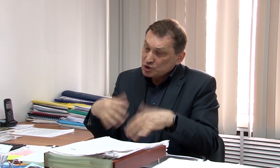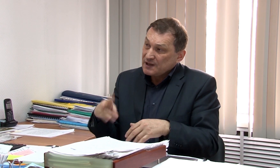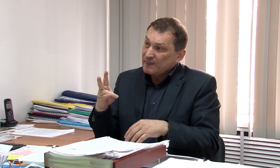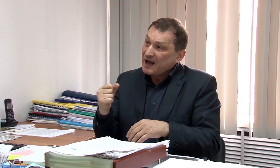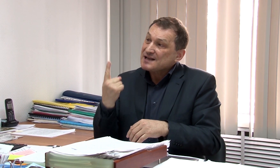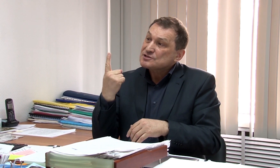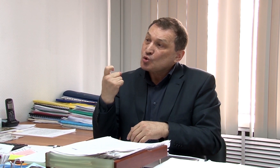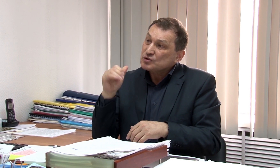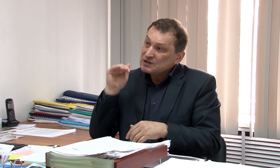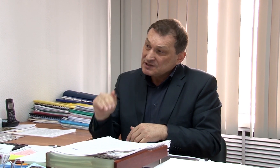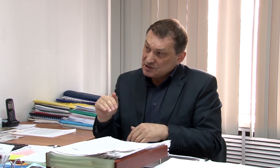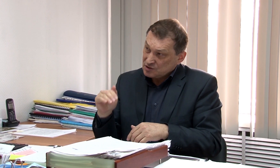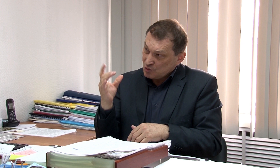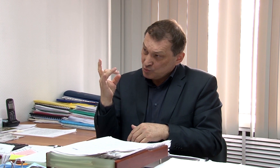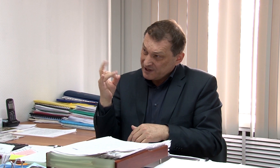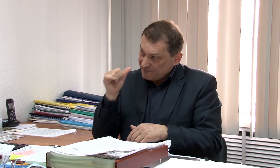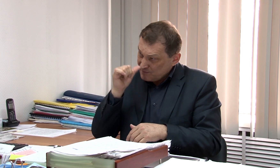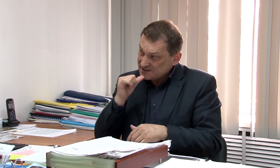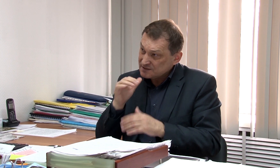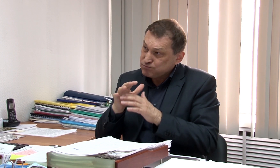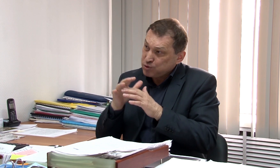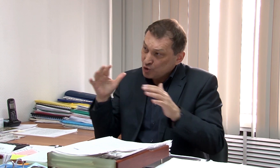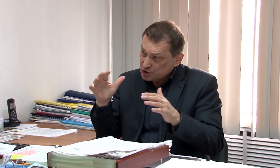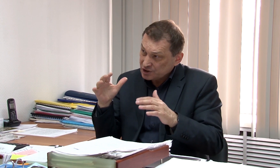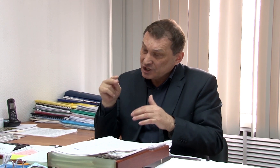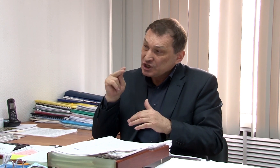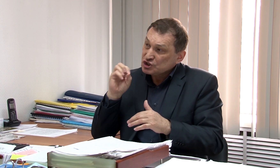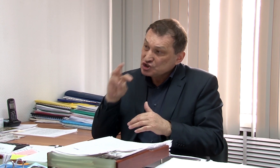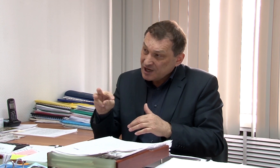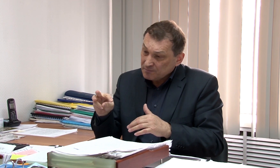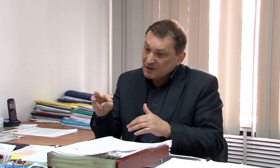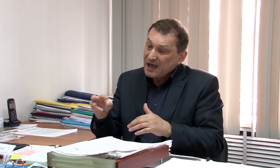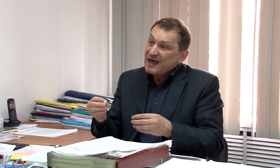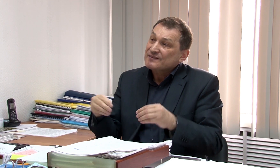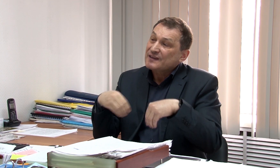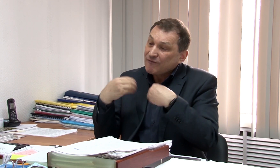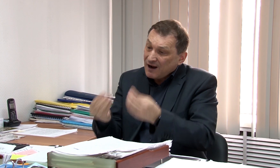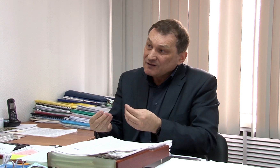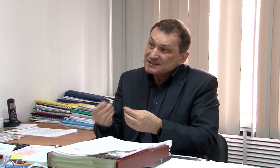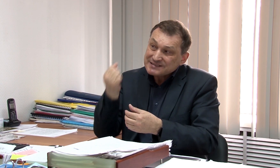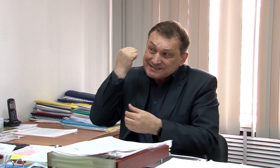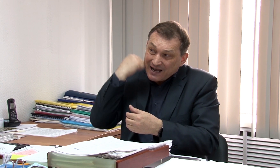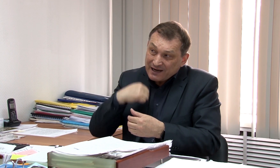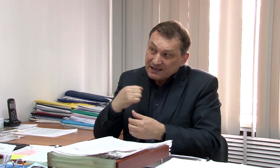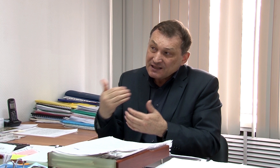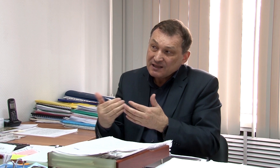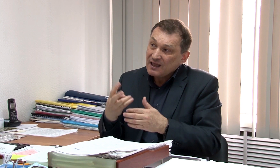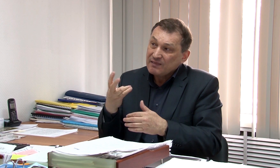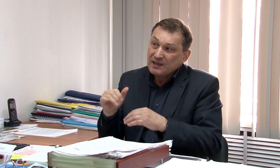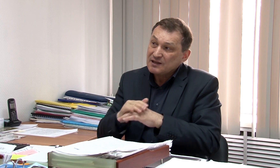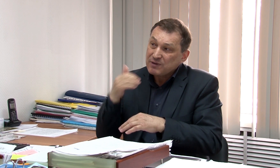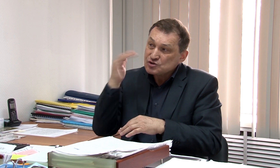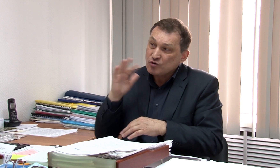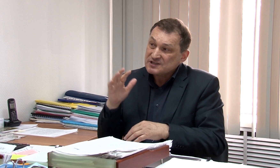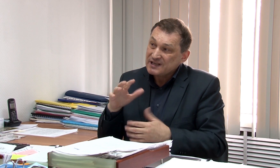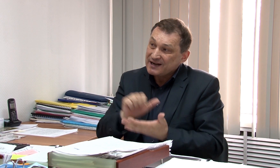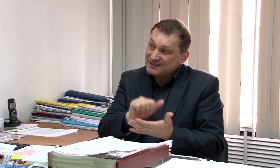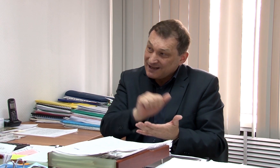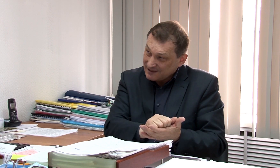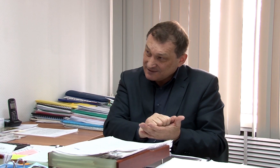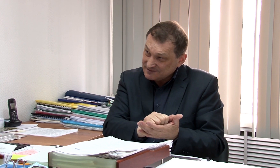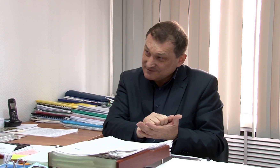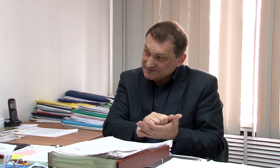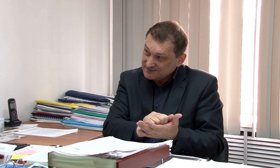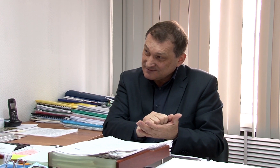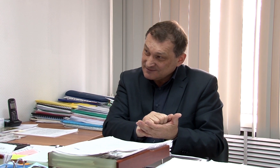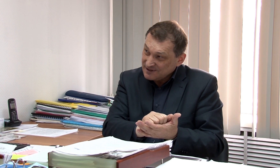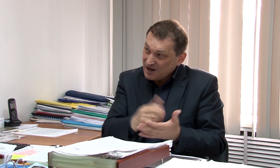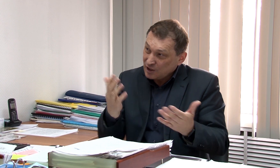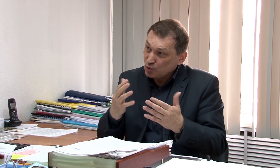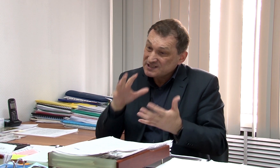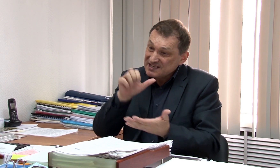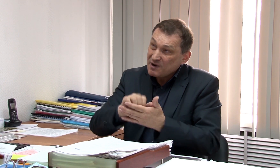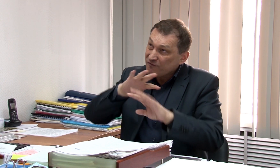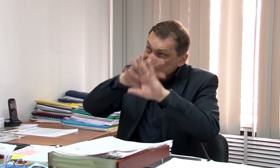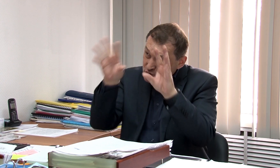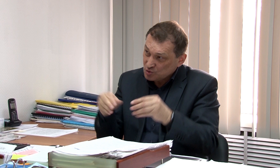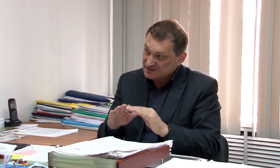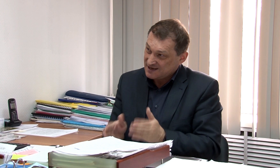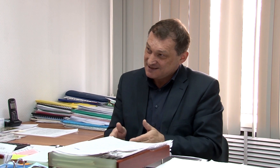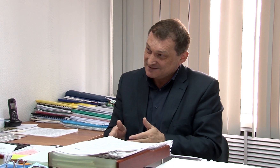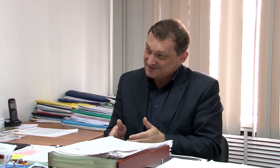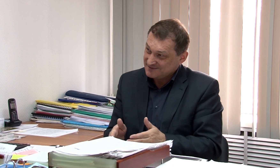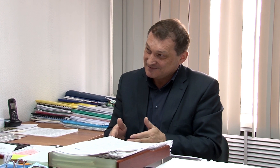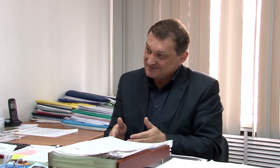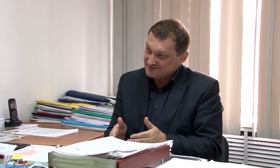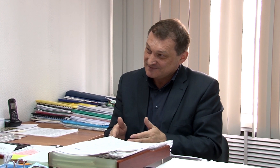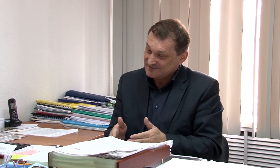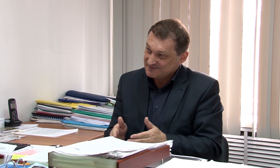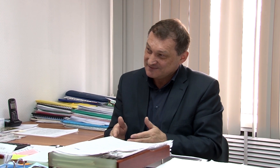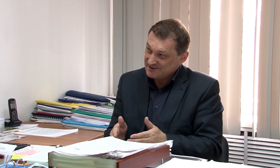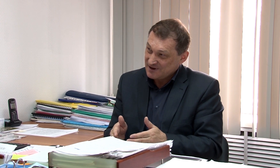уже на 100 тысяч рублей в месяц больше, чем давали старые, недобросовестные арендаторы, занимавшие всё здание!